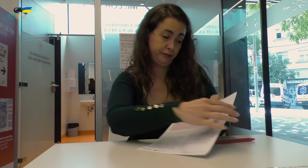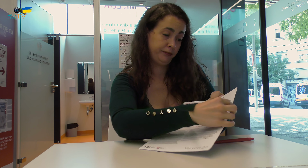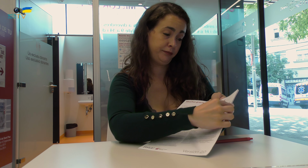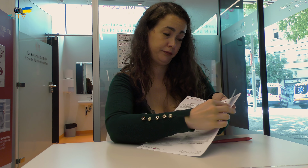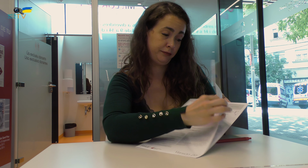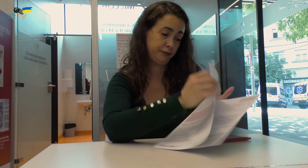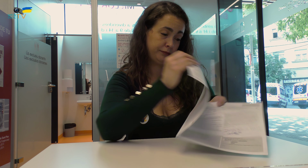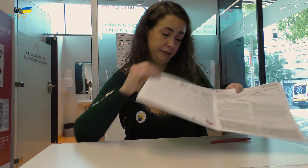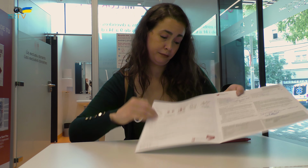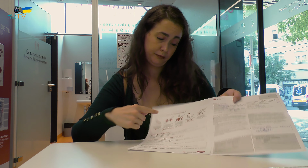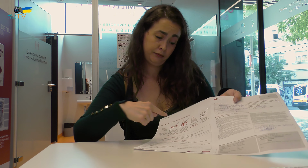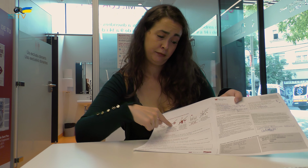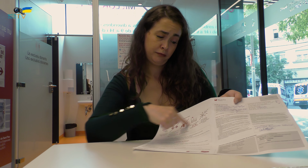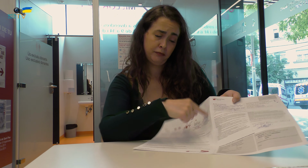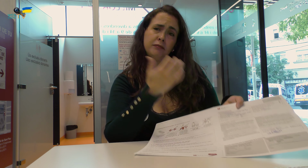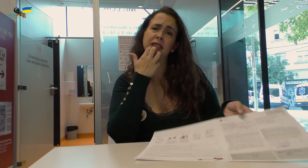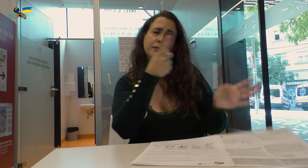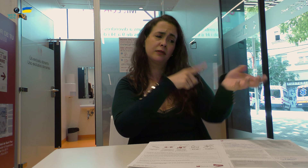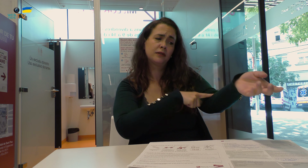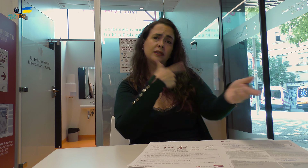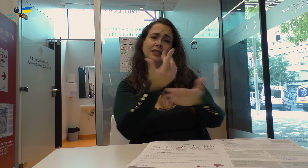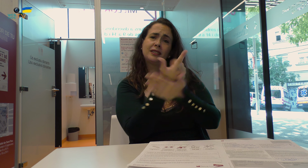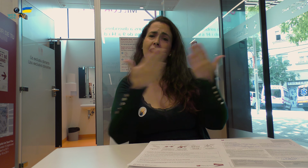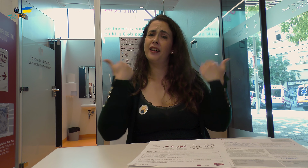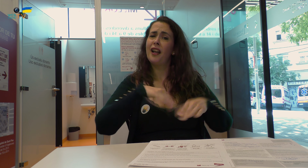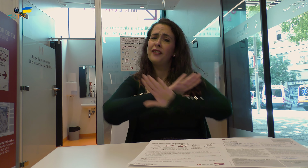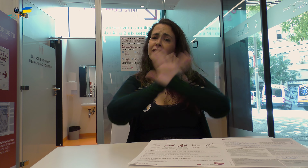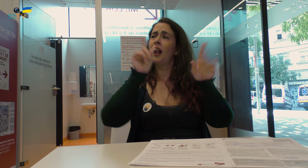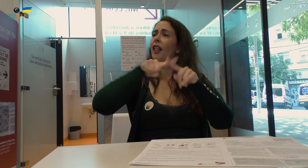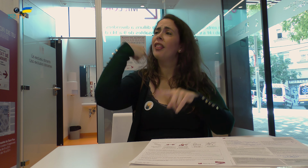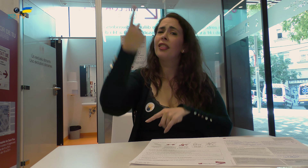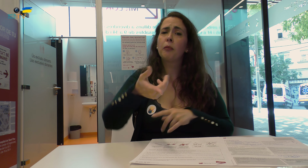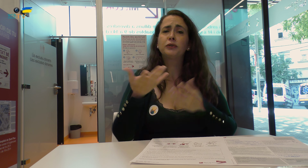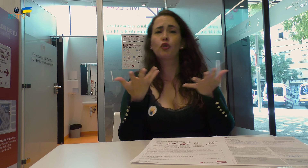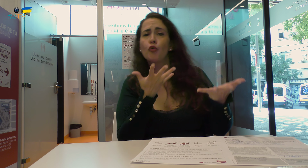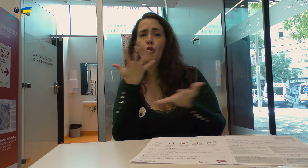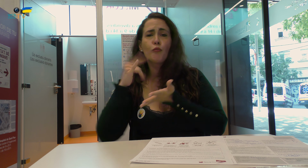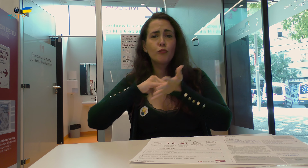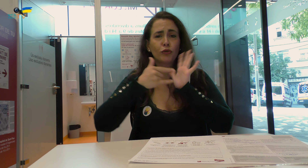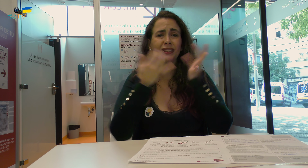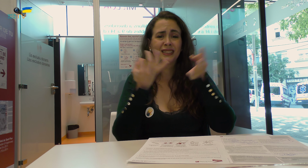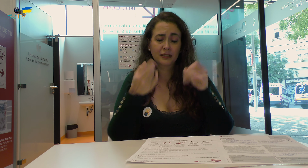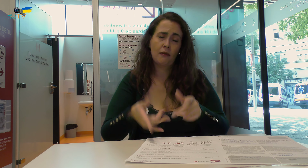Al document t’expliquen els passos a seguir un cop has donat sang,